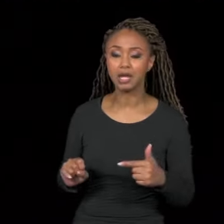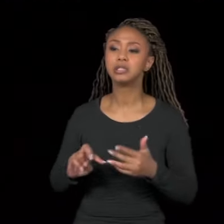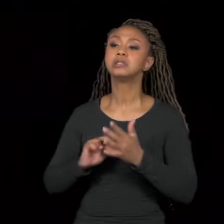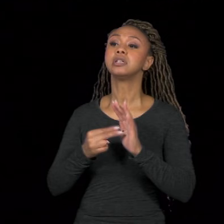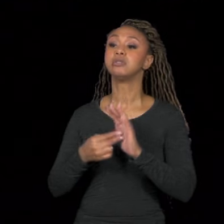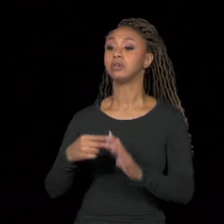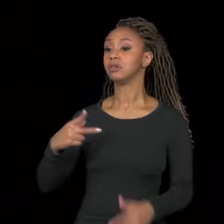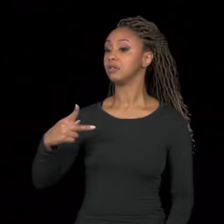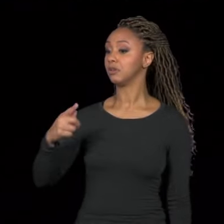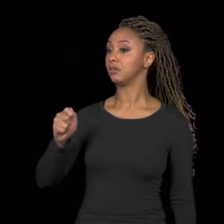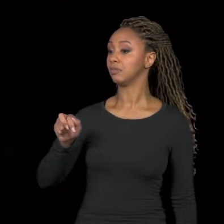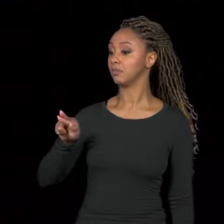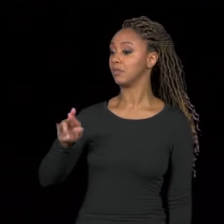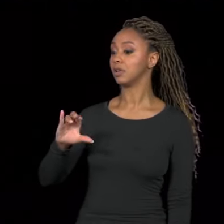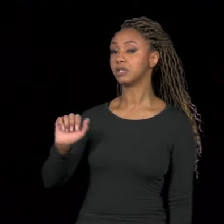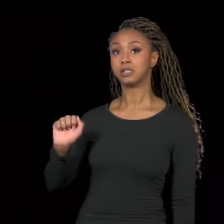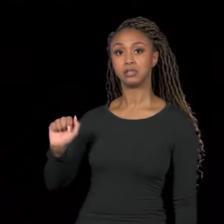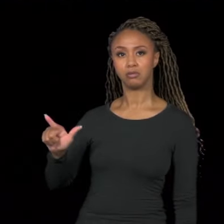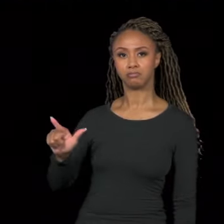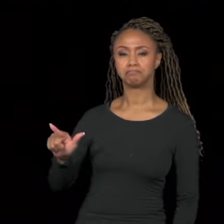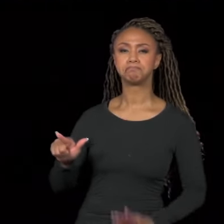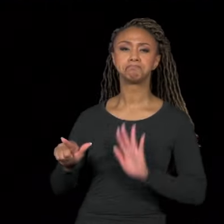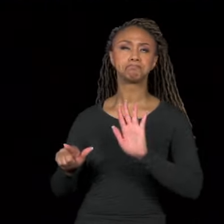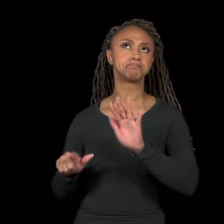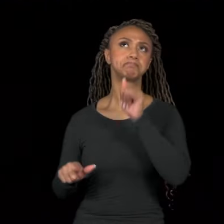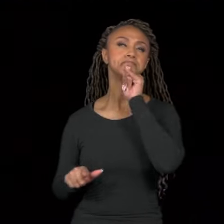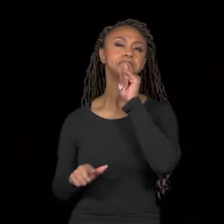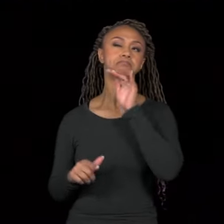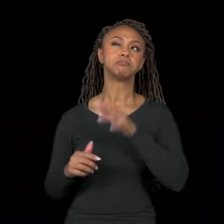NÃO, POR EXEMPLO, EU DIGO ASSIM, Ó: EU TENHO LÁ